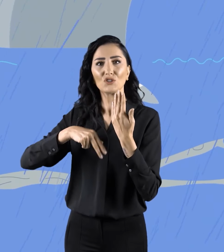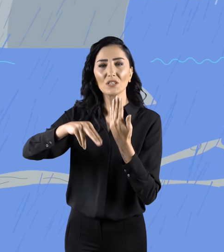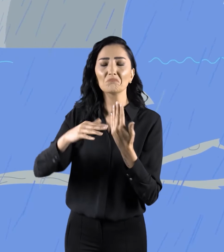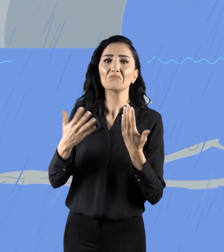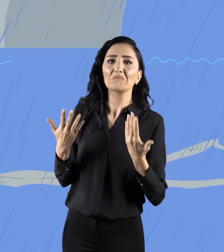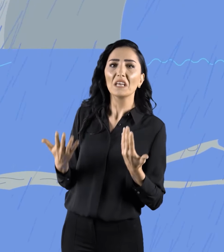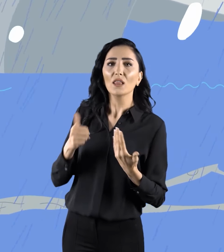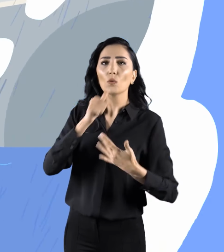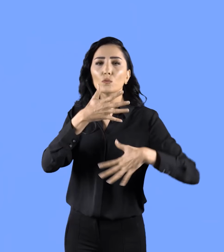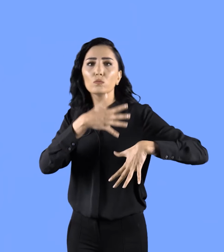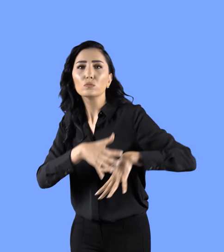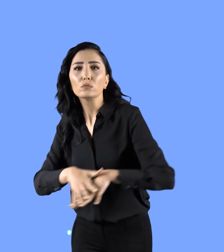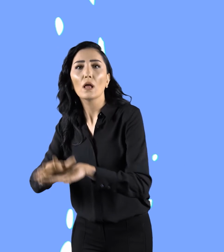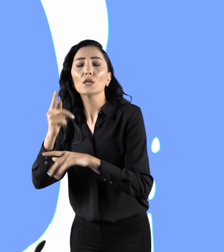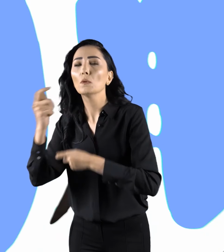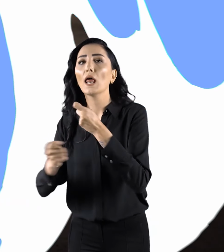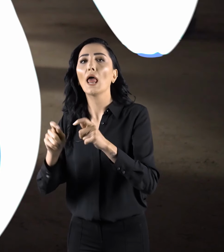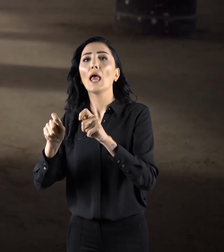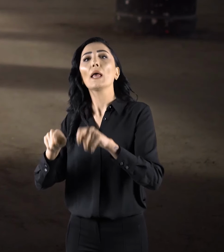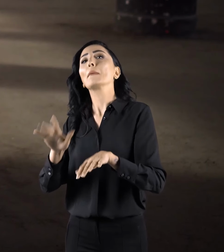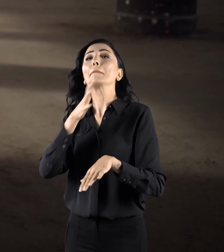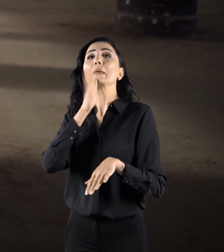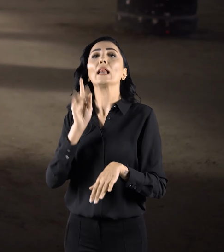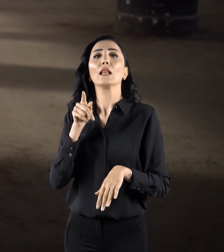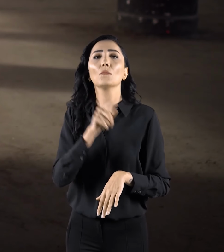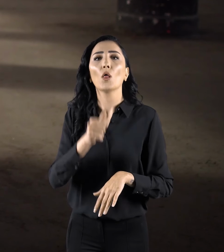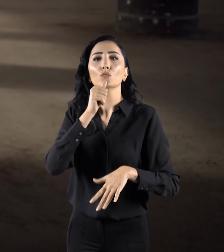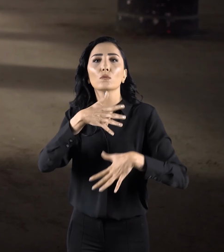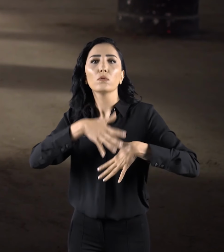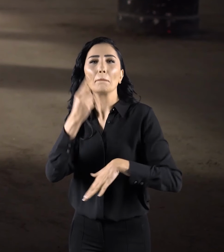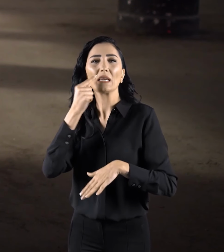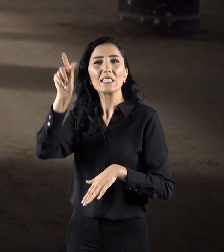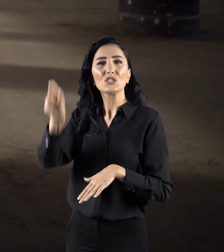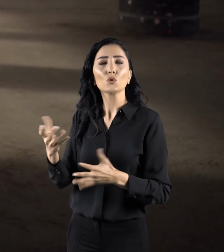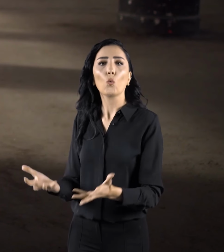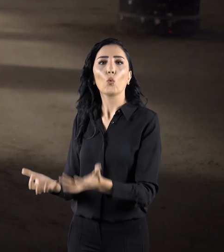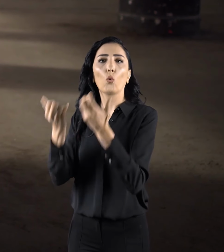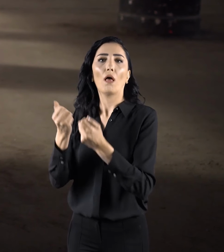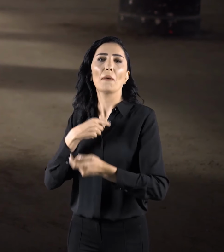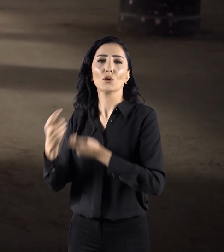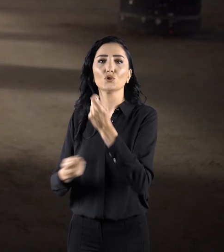ya da sele karşı hiçbir müdahale yöntemini bilmeden sele kapılan bir kişiyi kurtarmaya çalışırız.